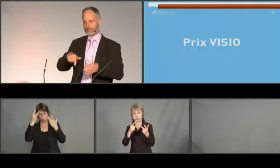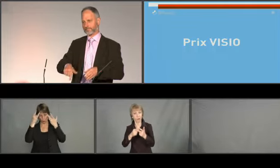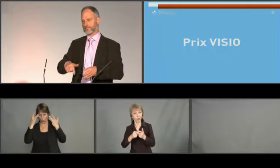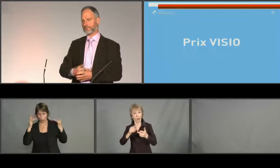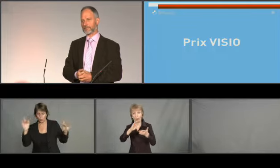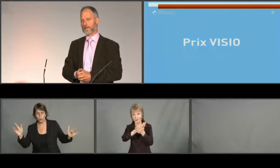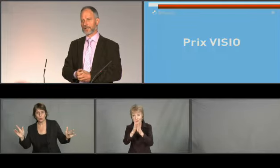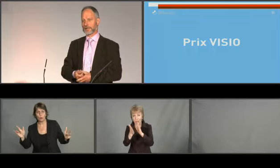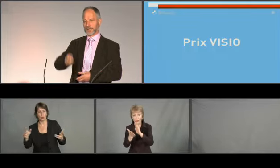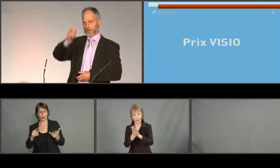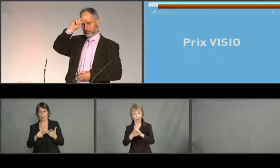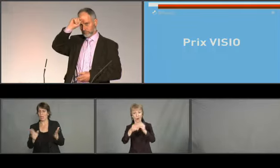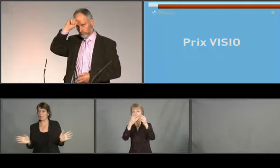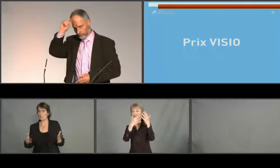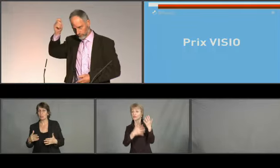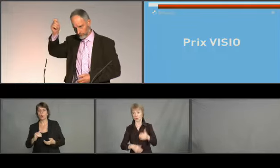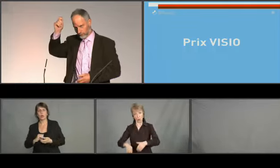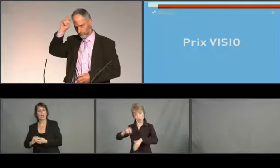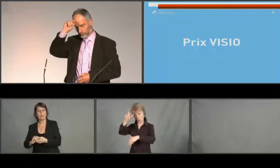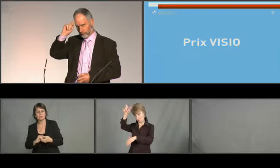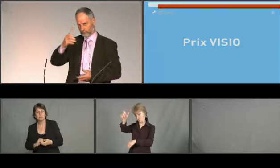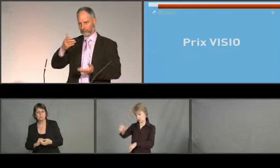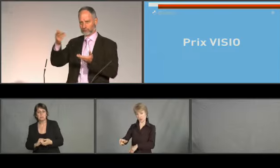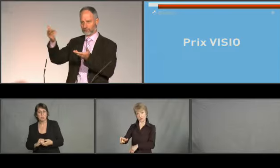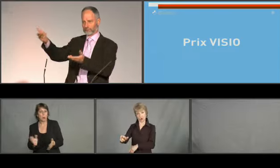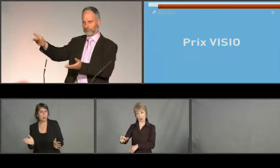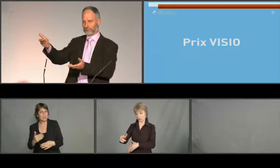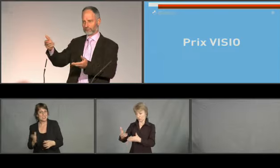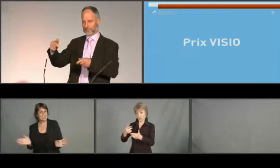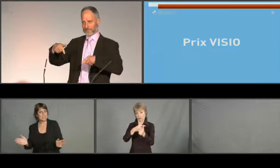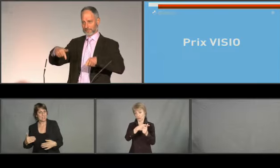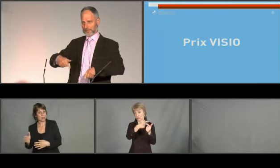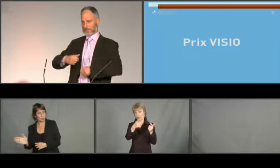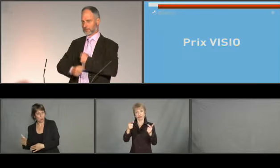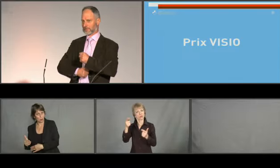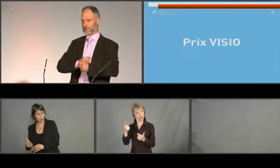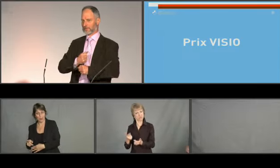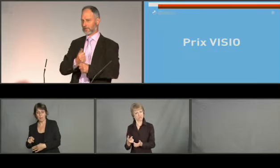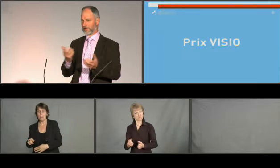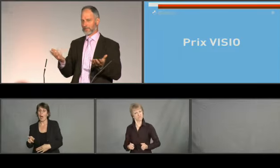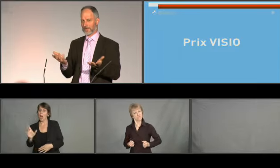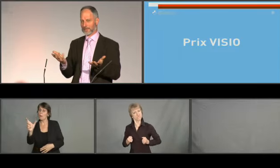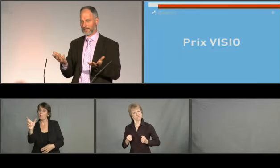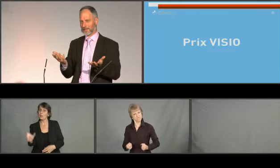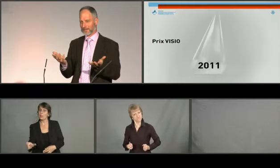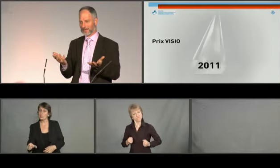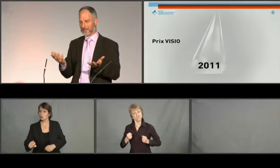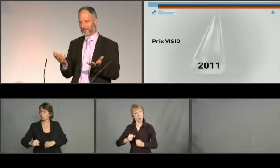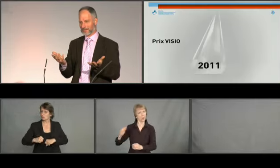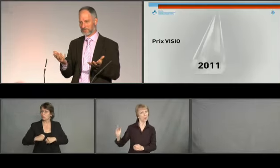ausserordentlich engagiert und verdient gemacht hat. Wir sind alle gespannt wer dieses Jahr